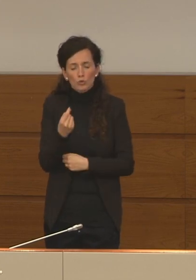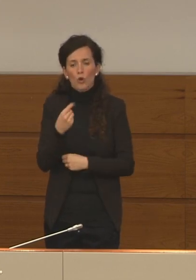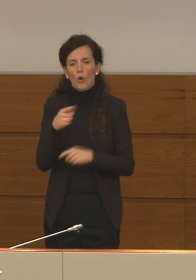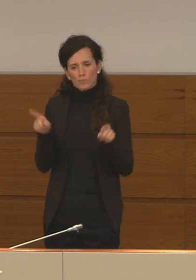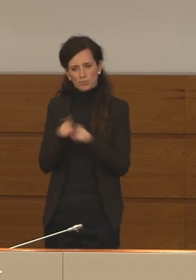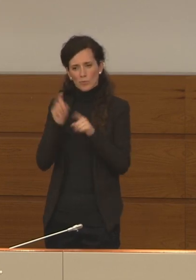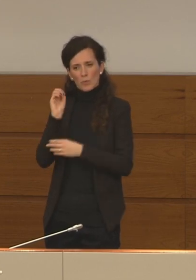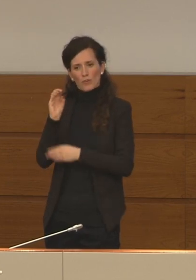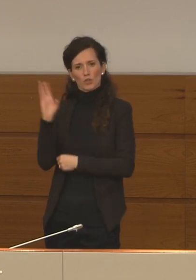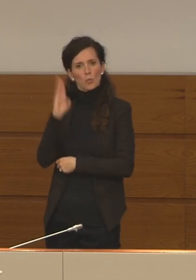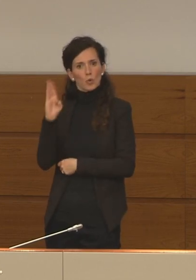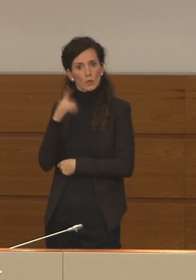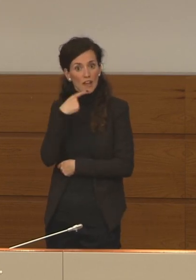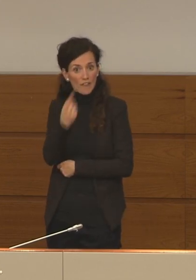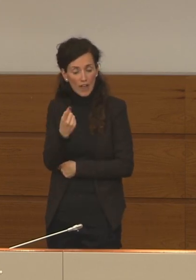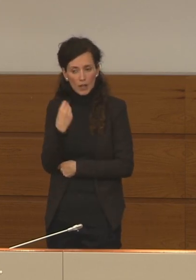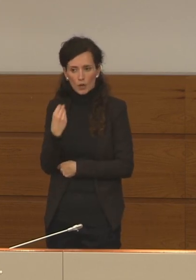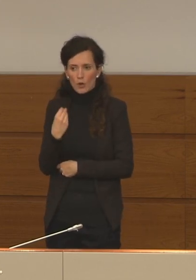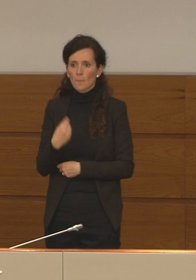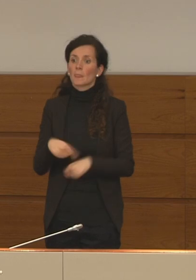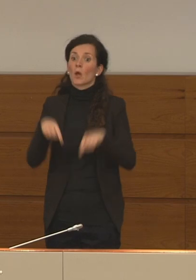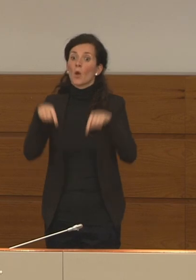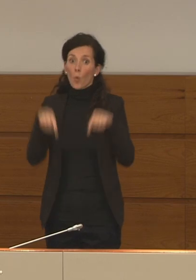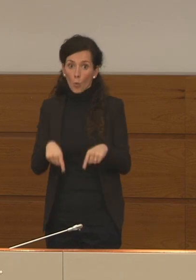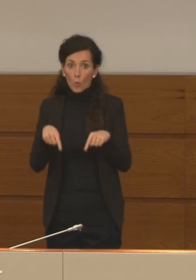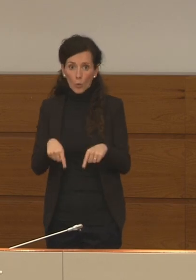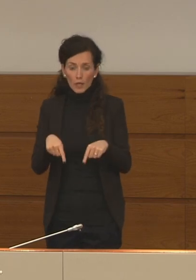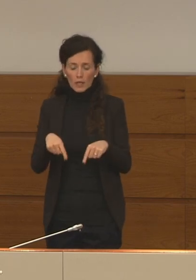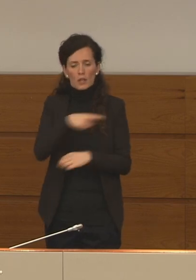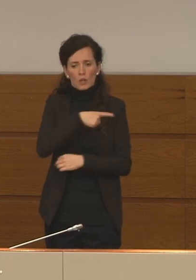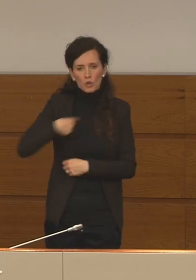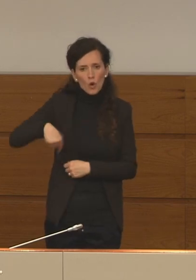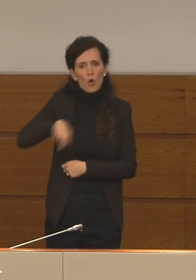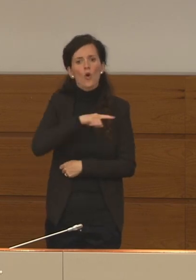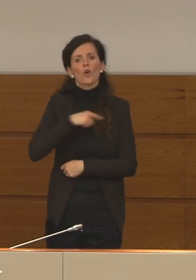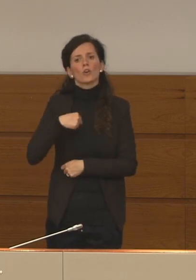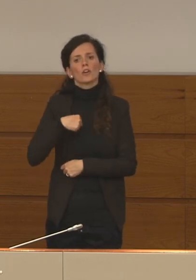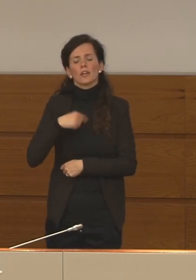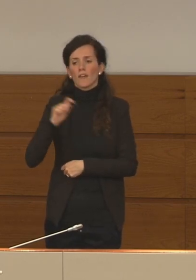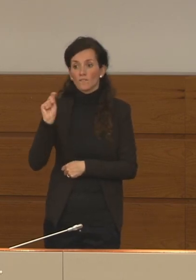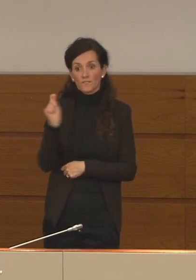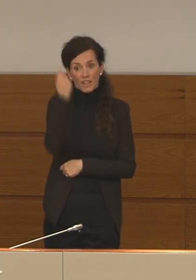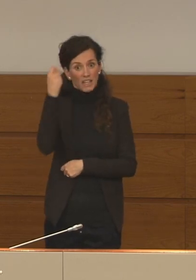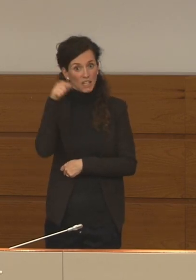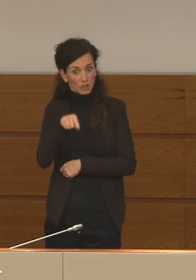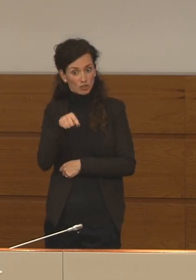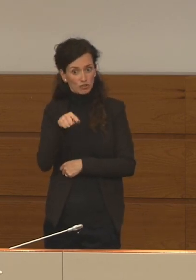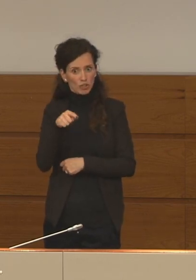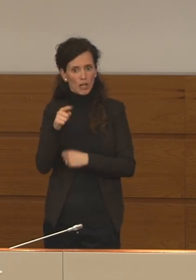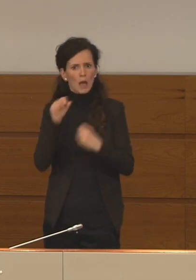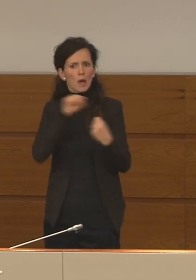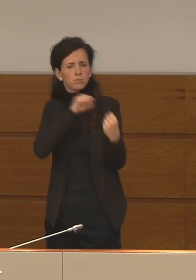Brusaferro, qui noi vinciamo questa battaglia, questa guerra